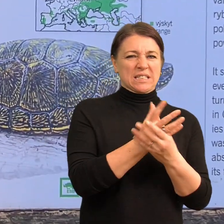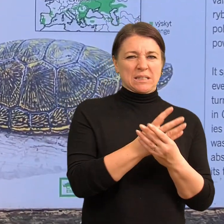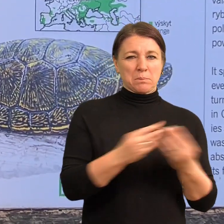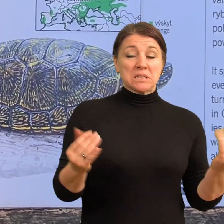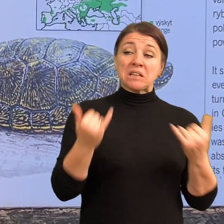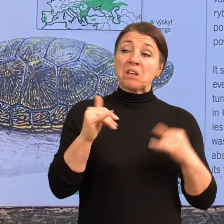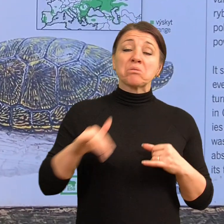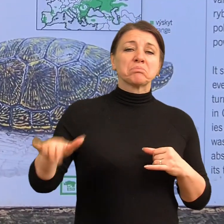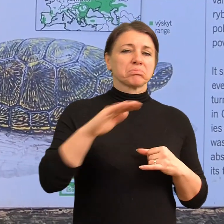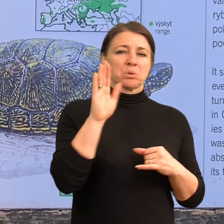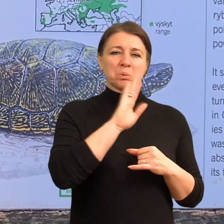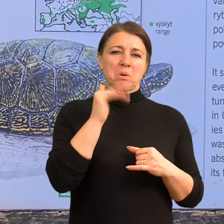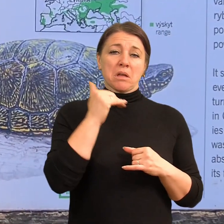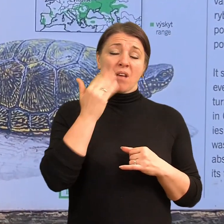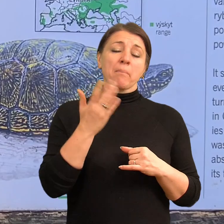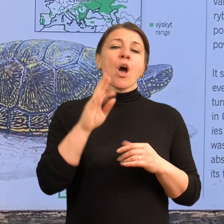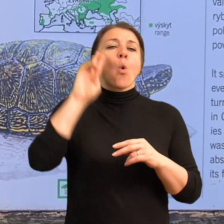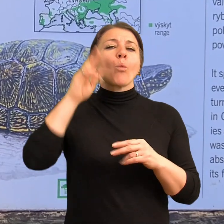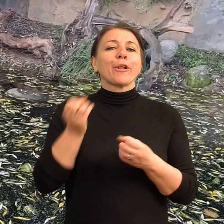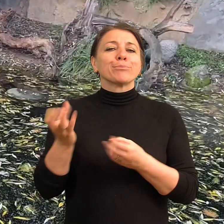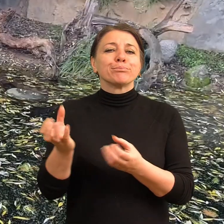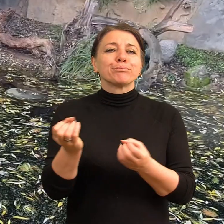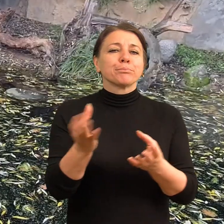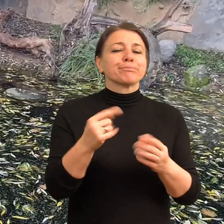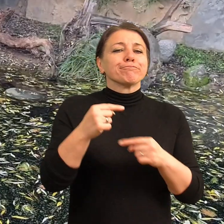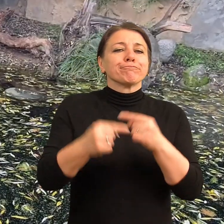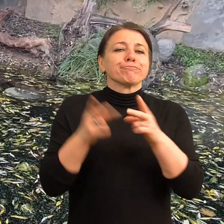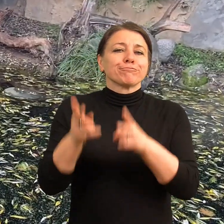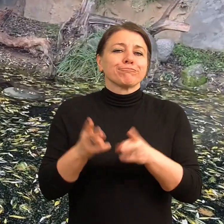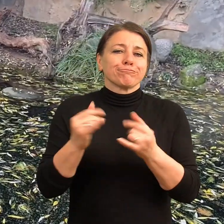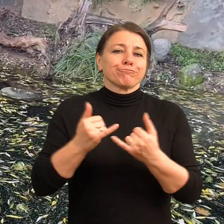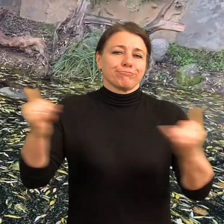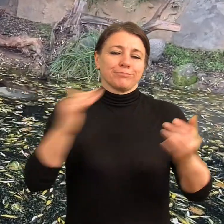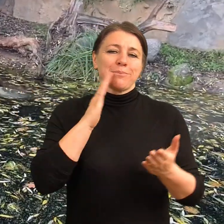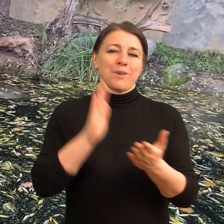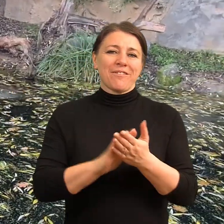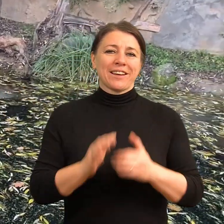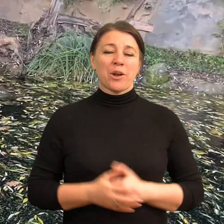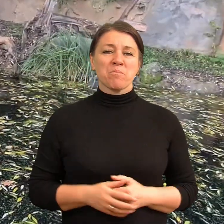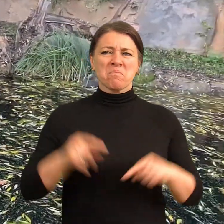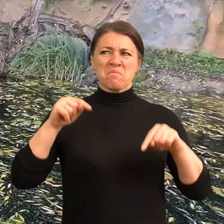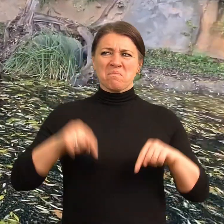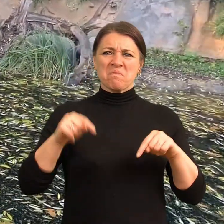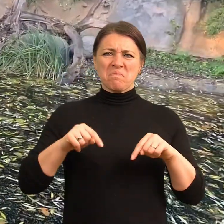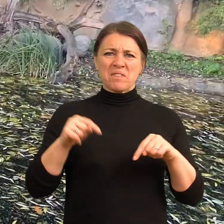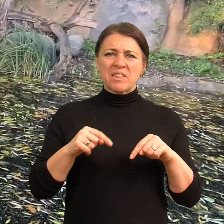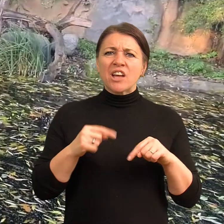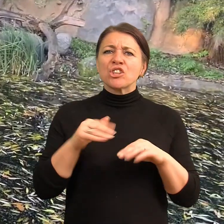a současné populace jsou uměle vysazené. Želvy bahenní teď sice vzhledem k ročnímu období neuvidíme,